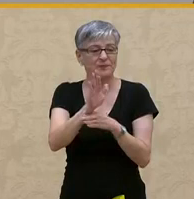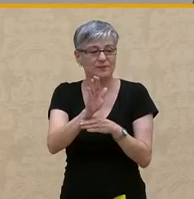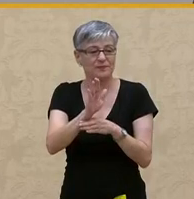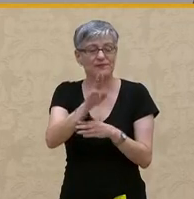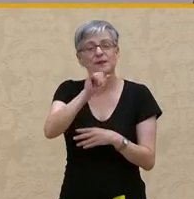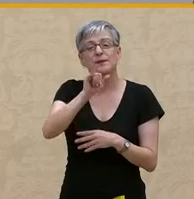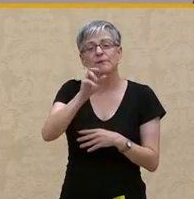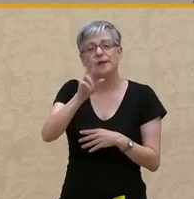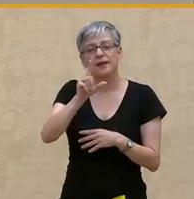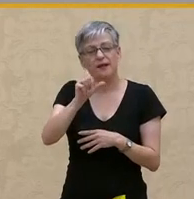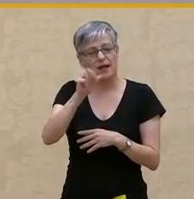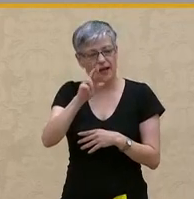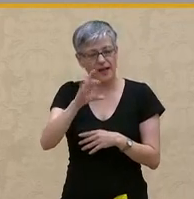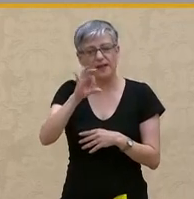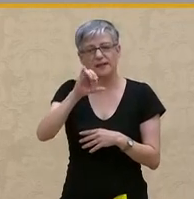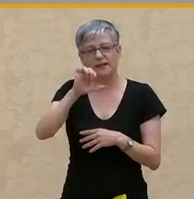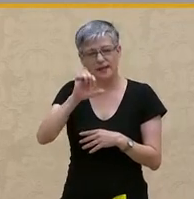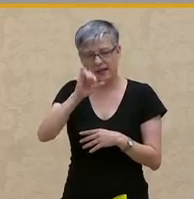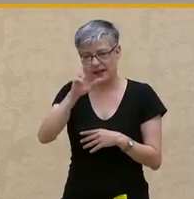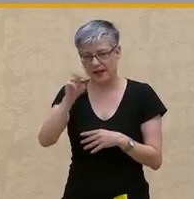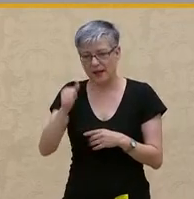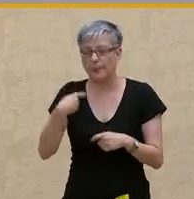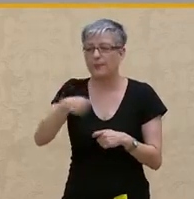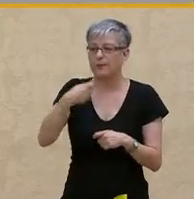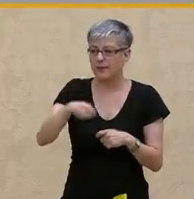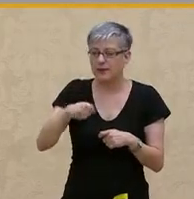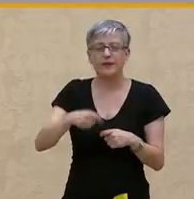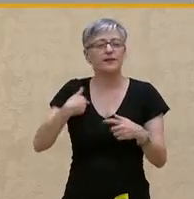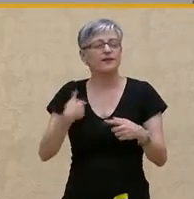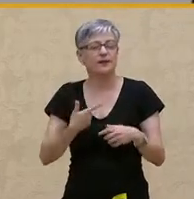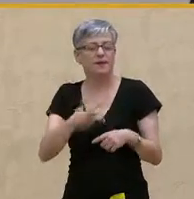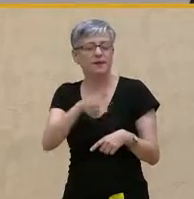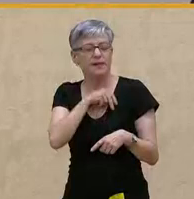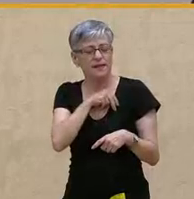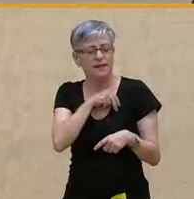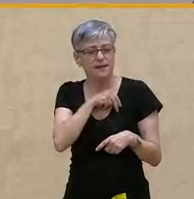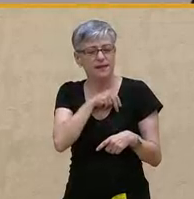Sierra, ella es una mamá, es presidenta de la asociación Charge España. Ay, perdón,